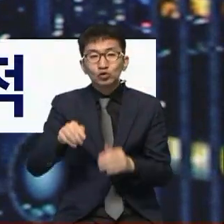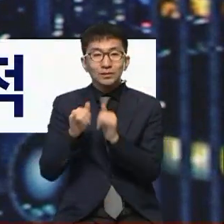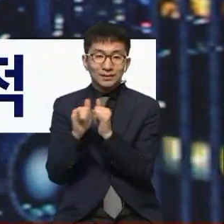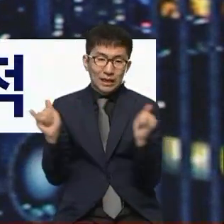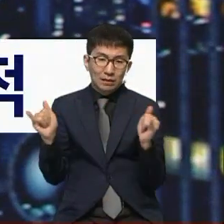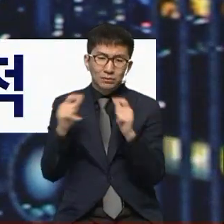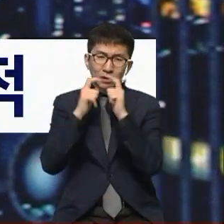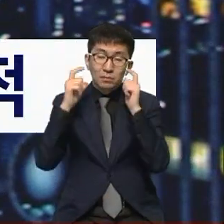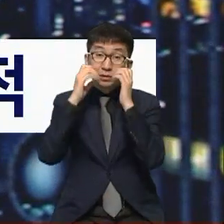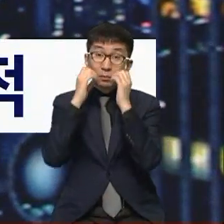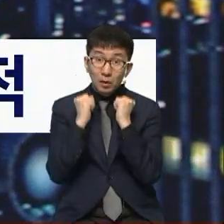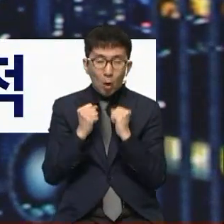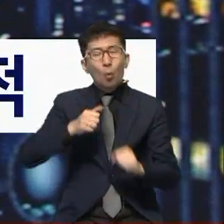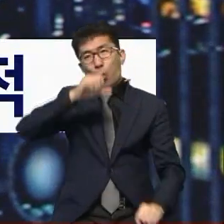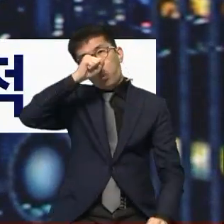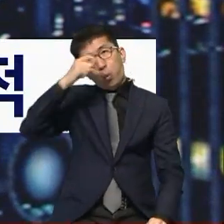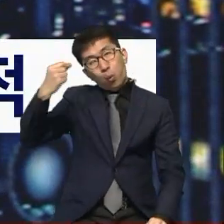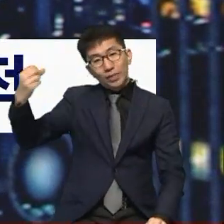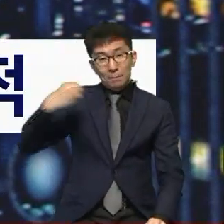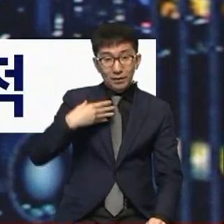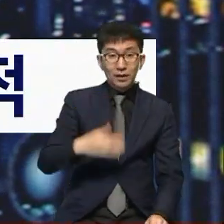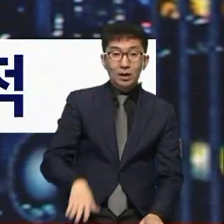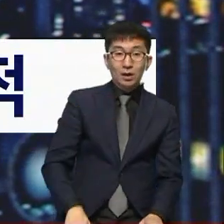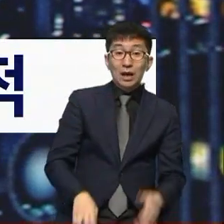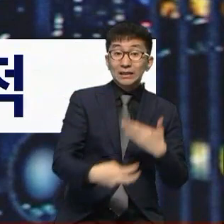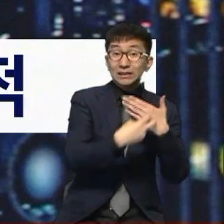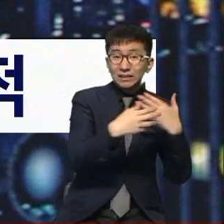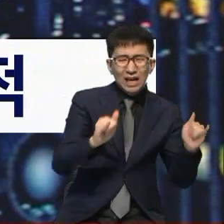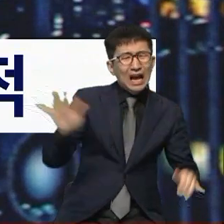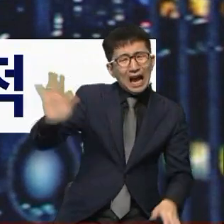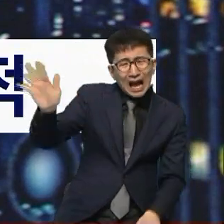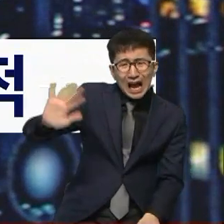실내 마스크 완화에 적극적이었고 오히려 외부 의사 전문가가 대단히